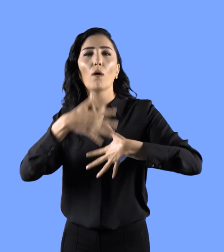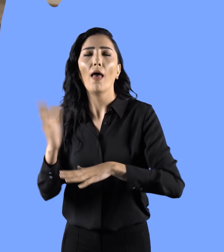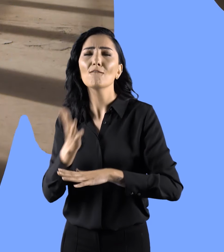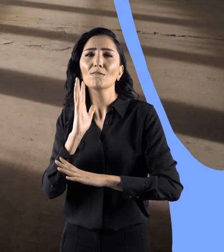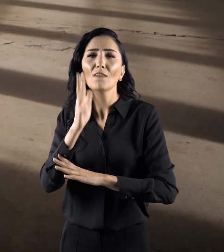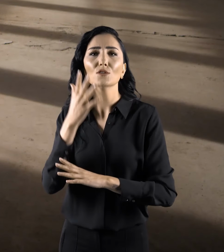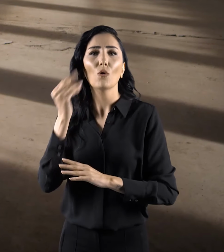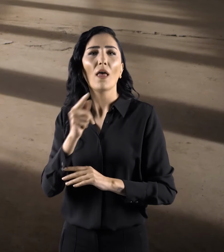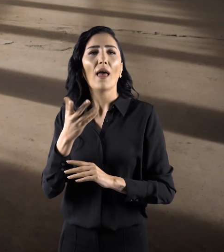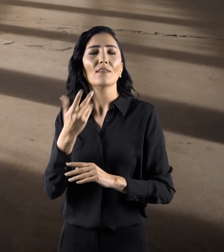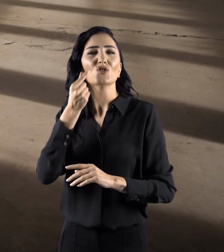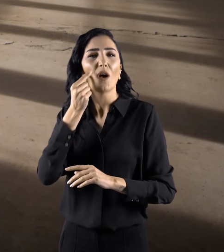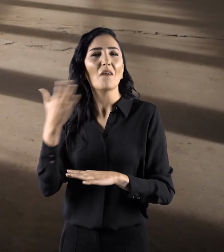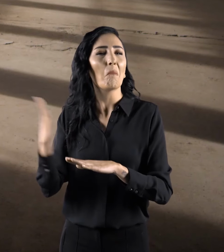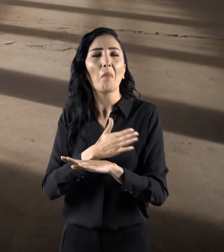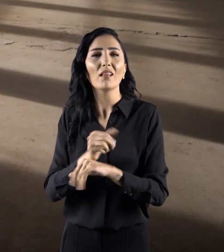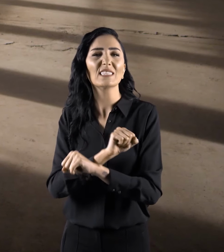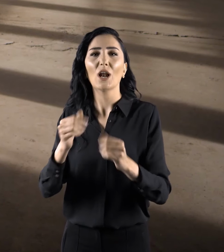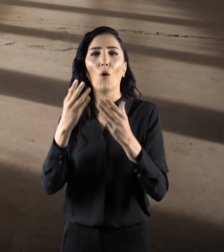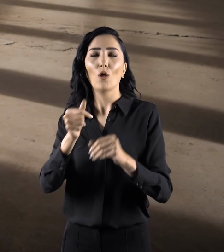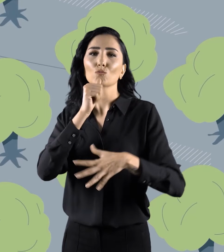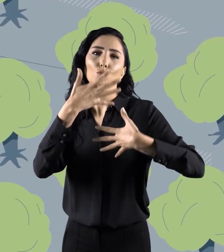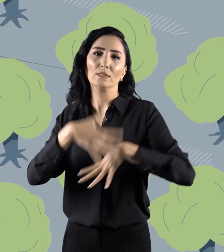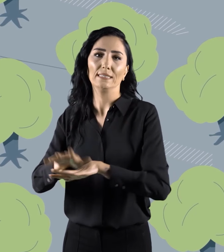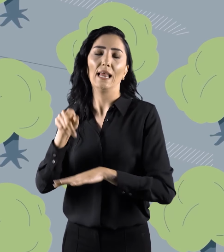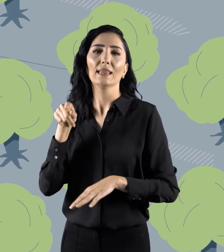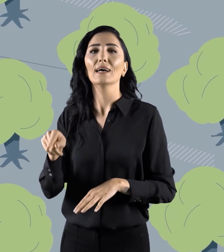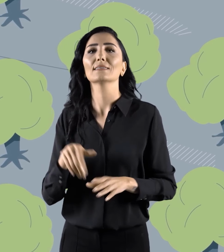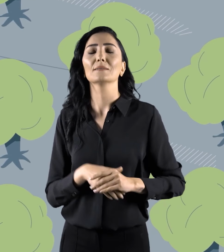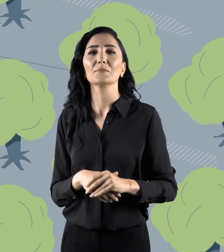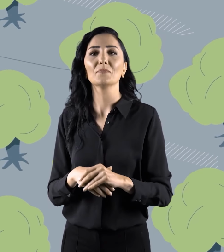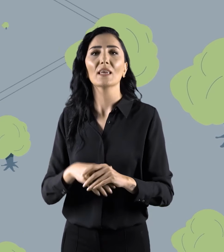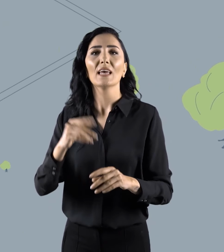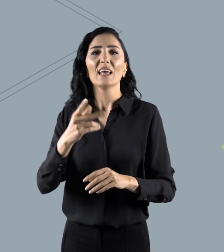Şehir selleri en sık olan ve en fazla can ve mal kaybına neden olan sellerdir.